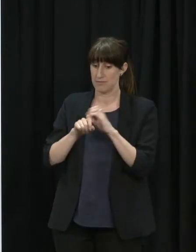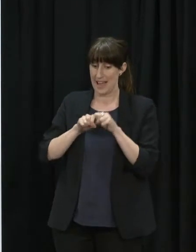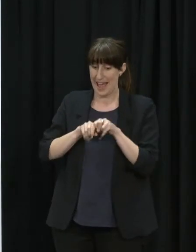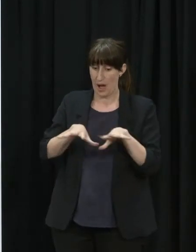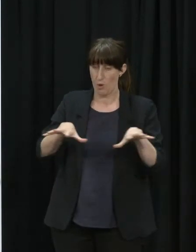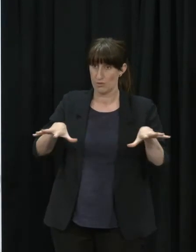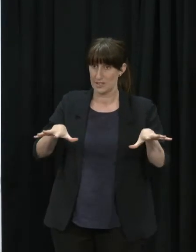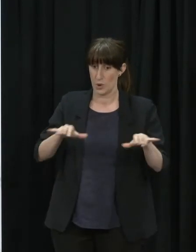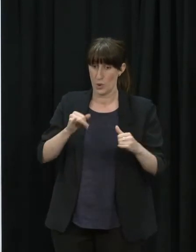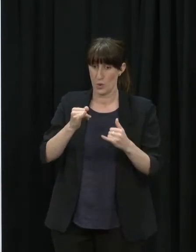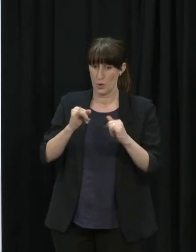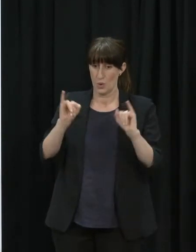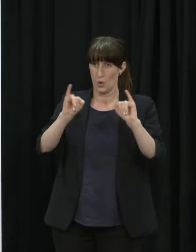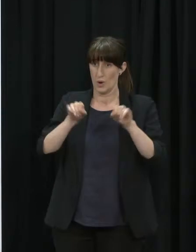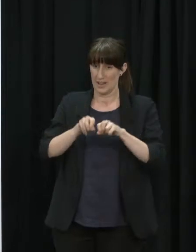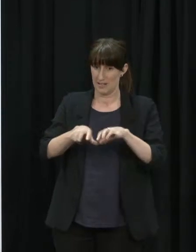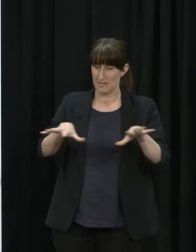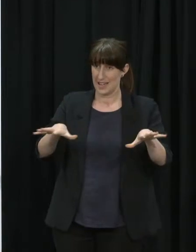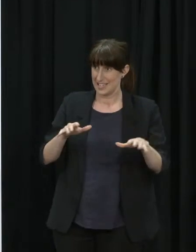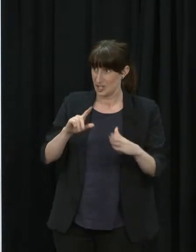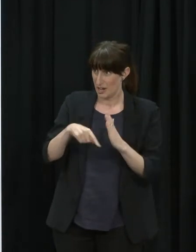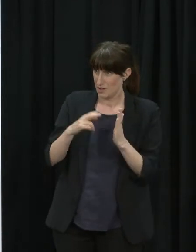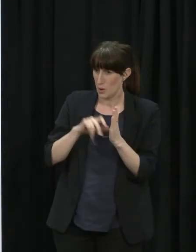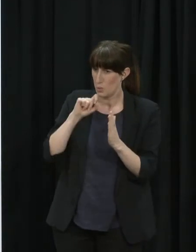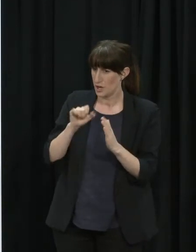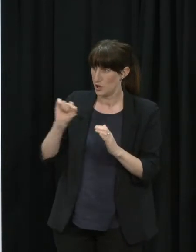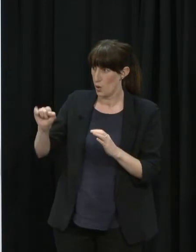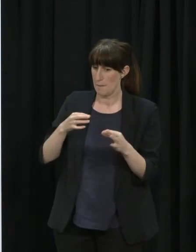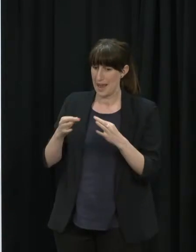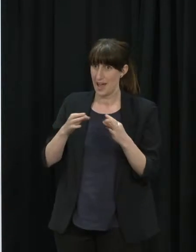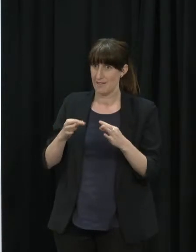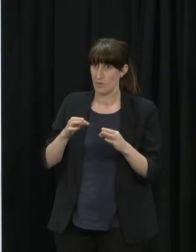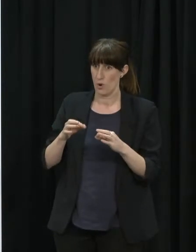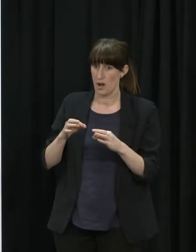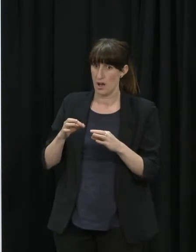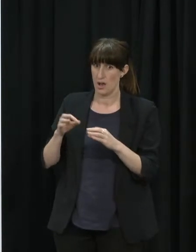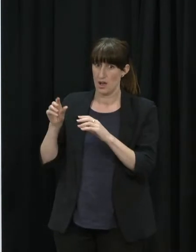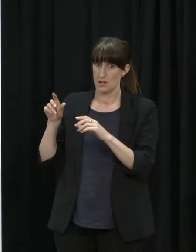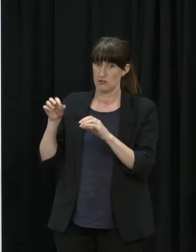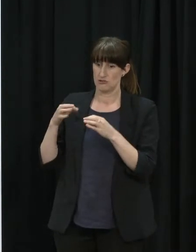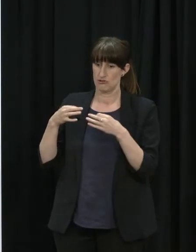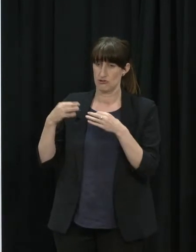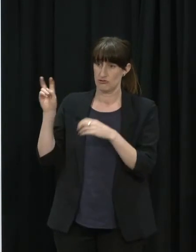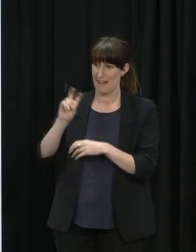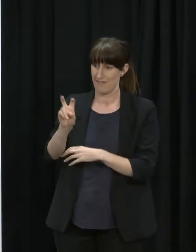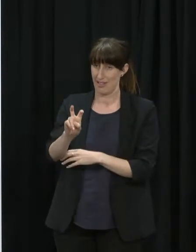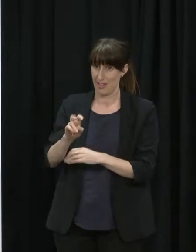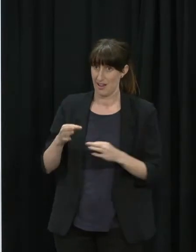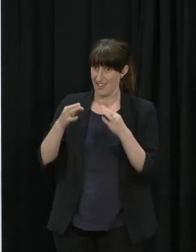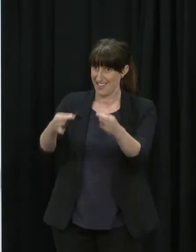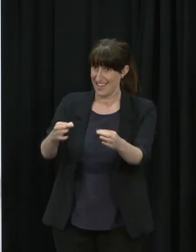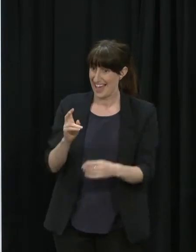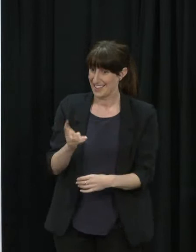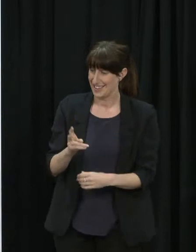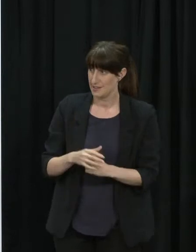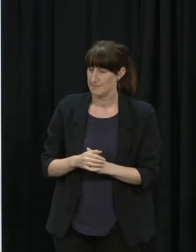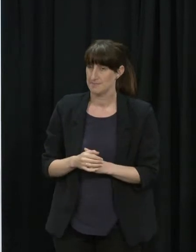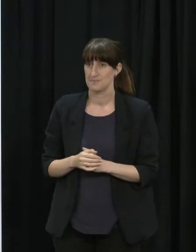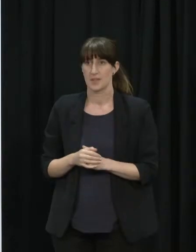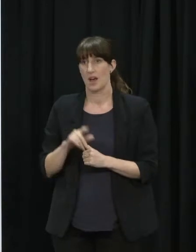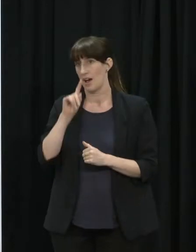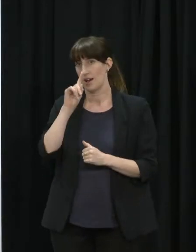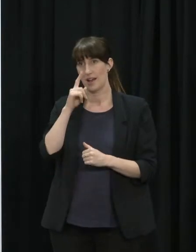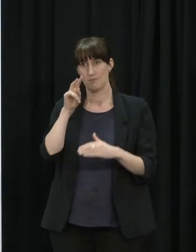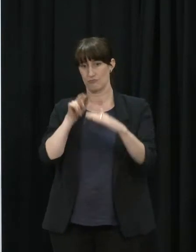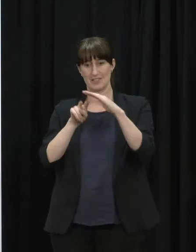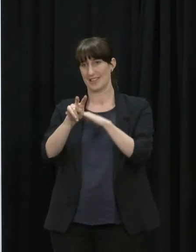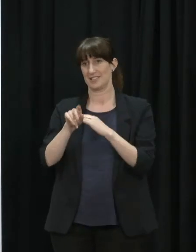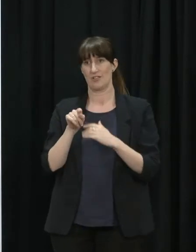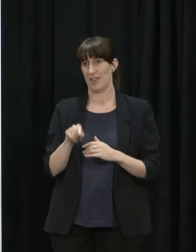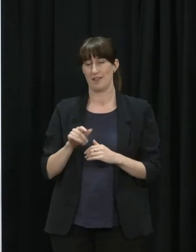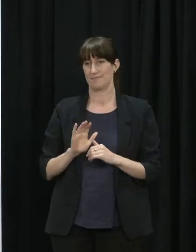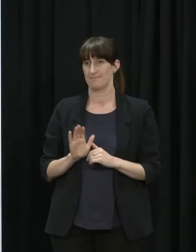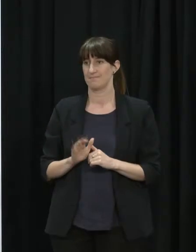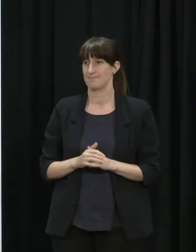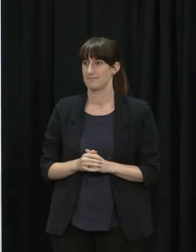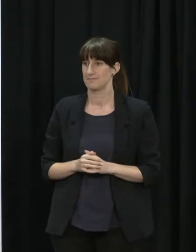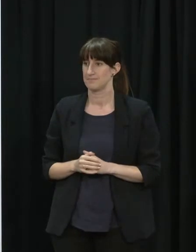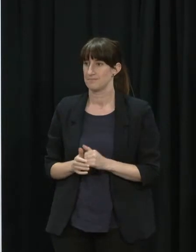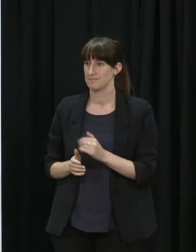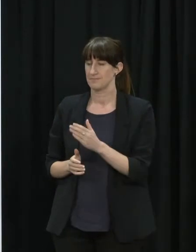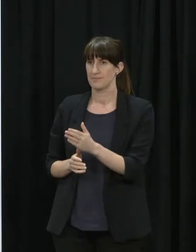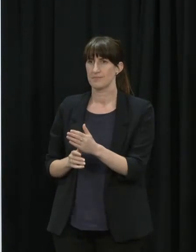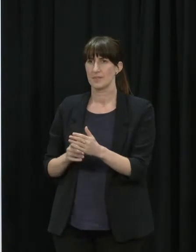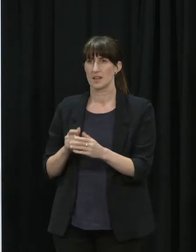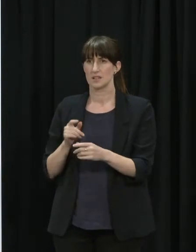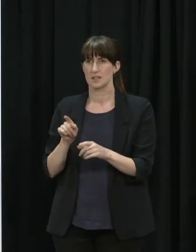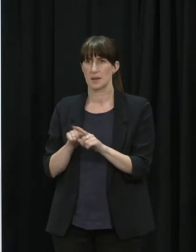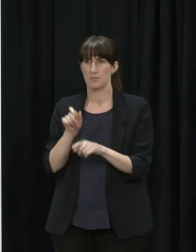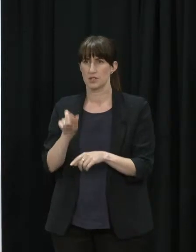tatou mo te meka ka puta wawe